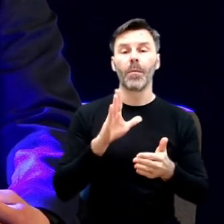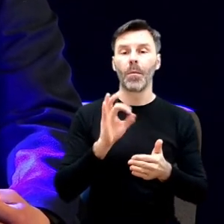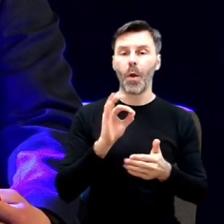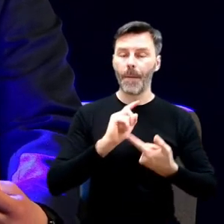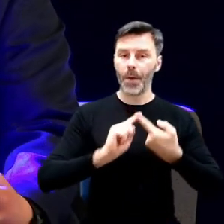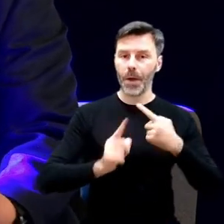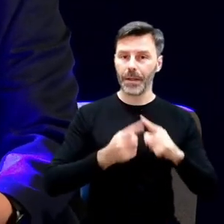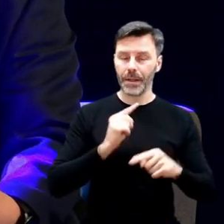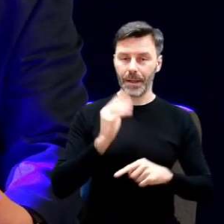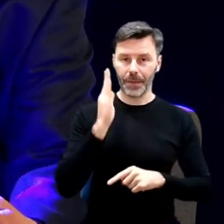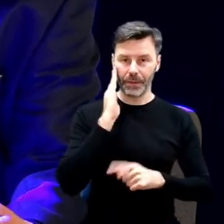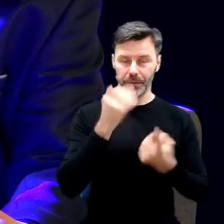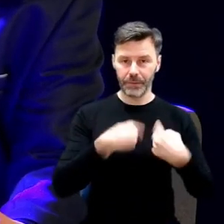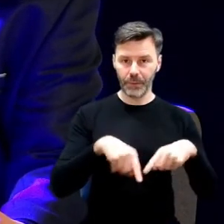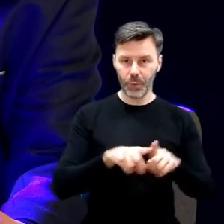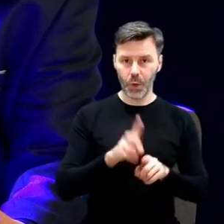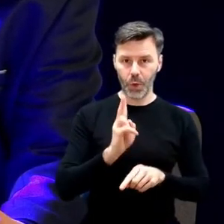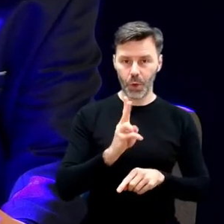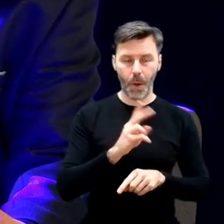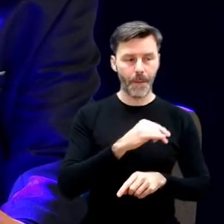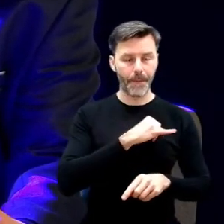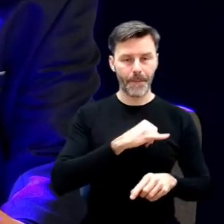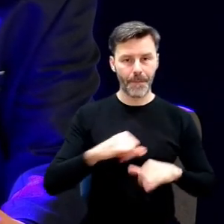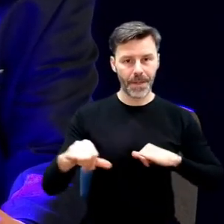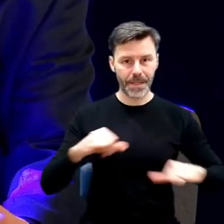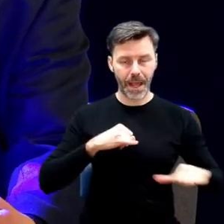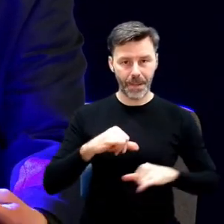przez polskie samorządy może być naprawdę polityką,